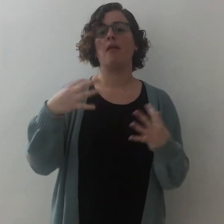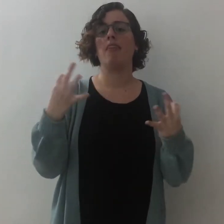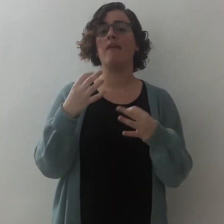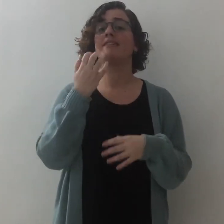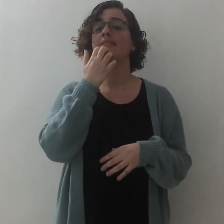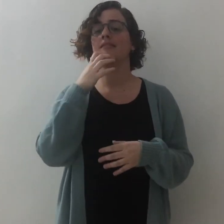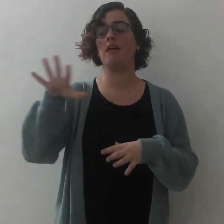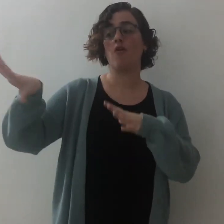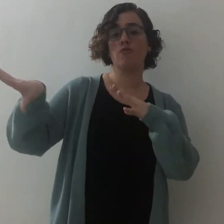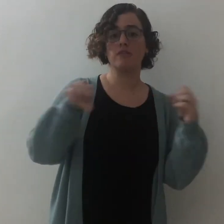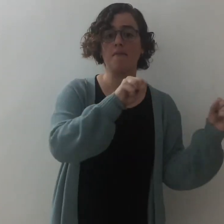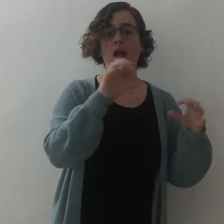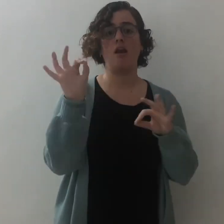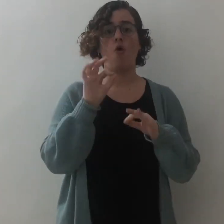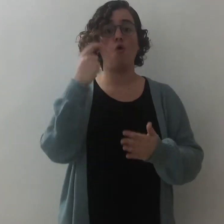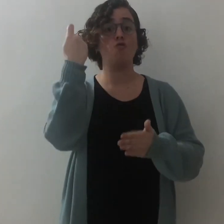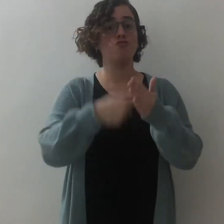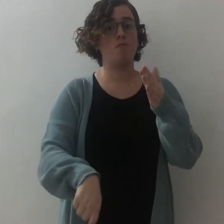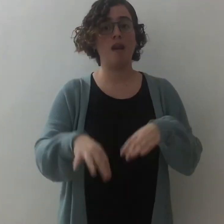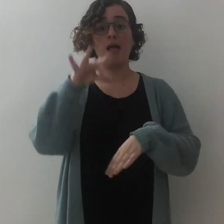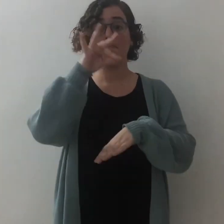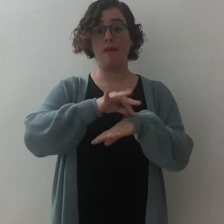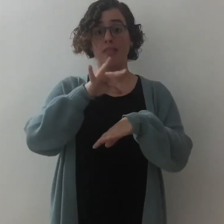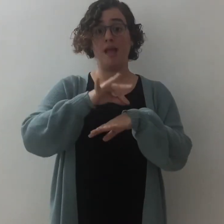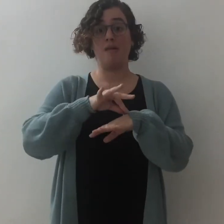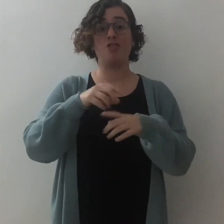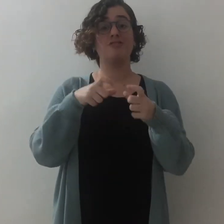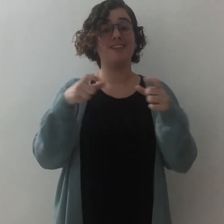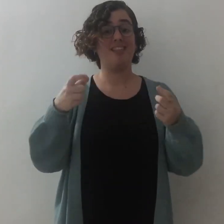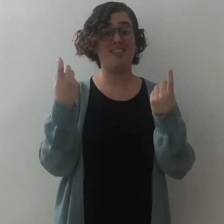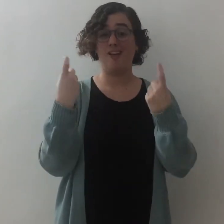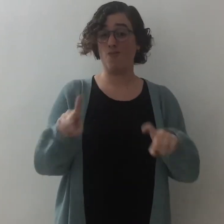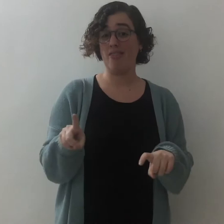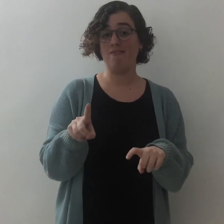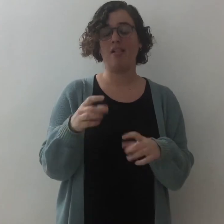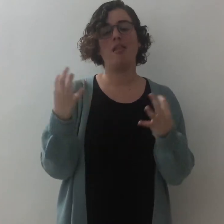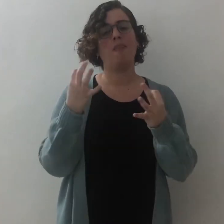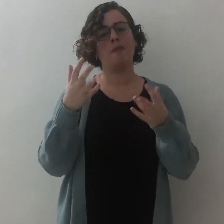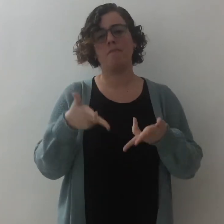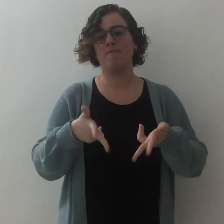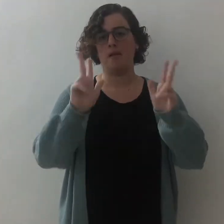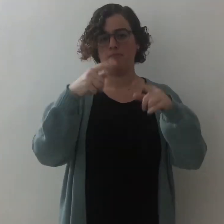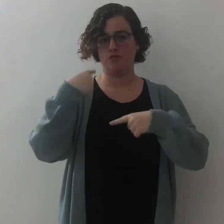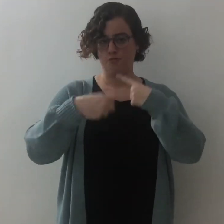En caso de tomar medicación, se ha de facilitar la autorización familiar para su compra o posesión.